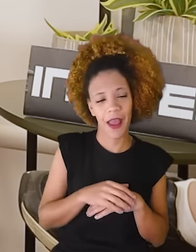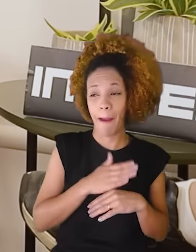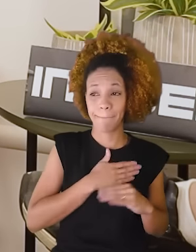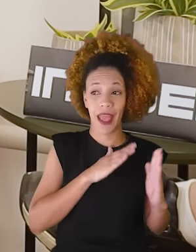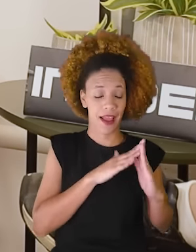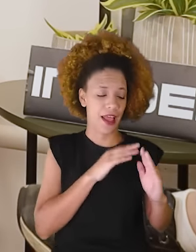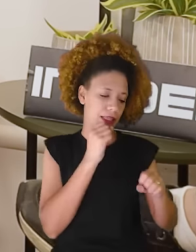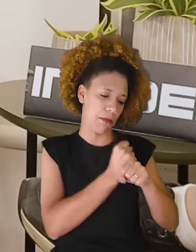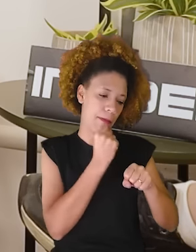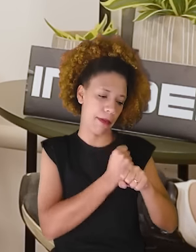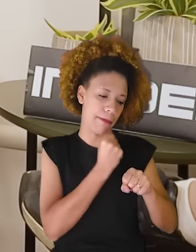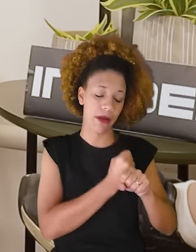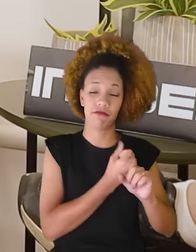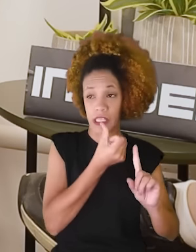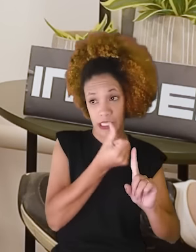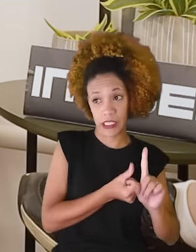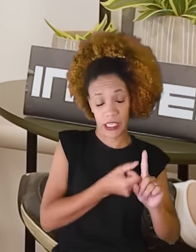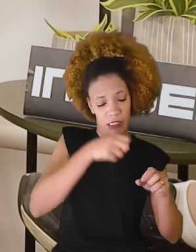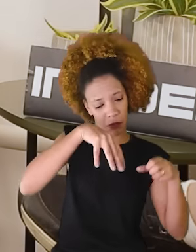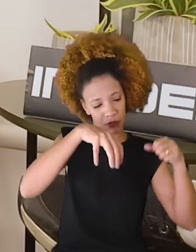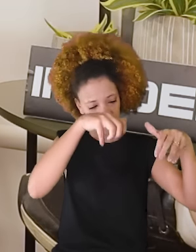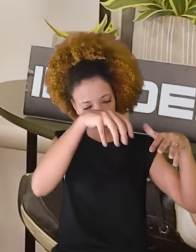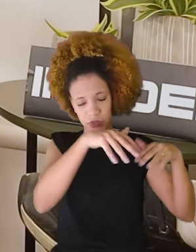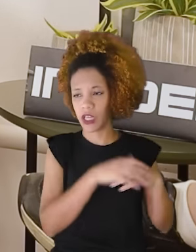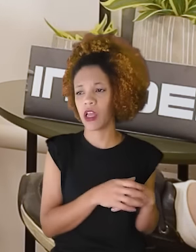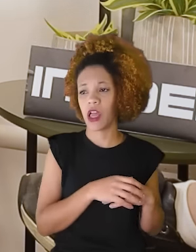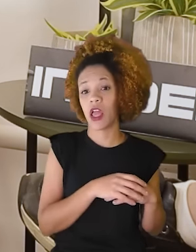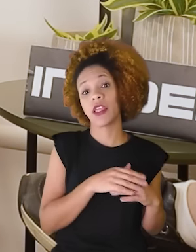fiquei se meses fazendo obra na minha casa né Essa nova cheia de LED E aí nesse período eu voltei pra